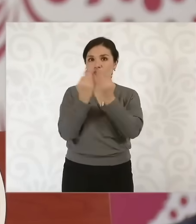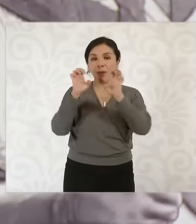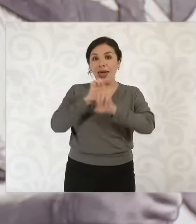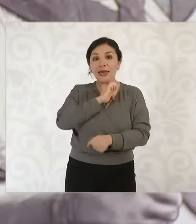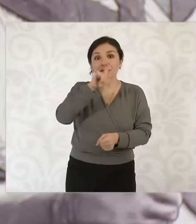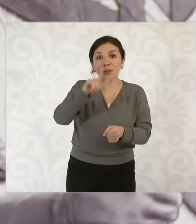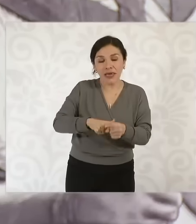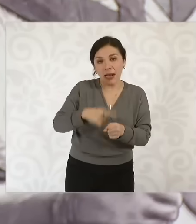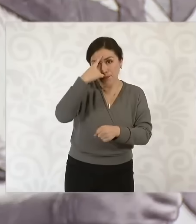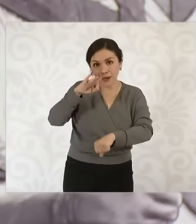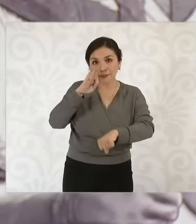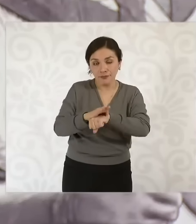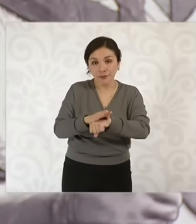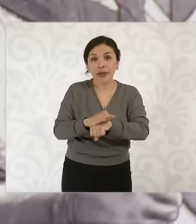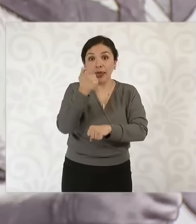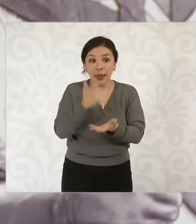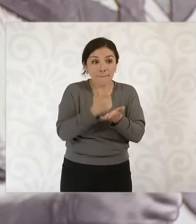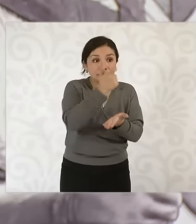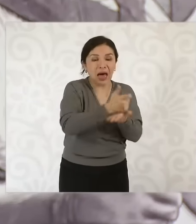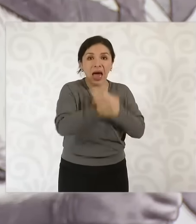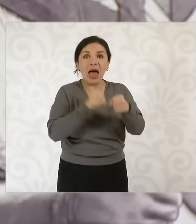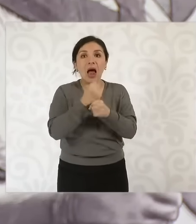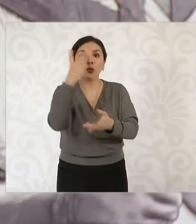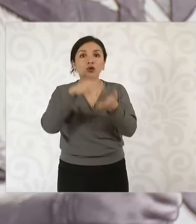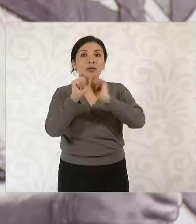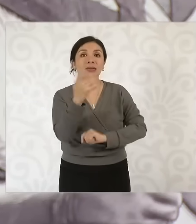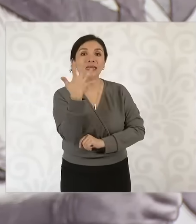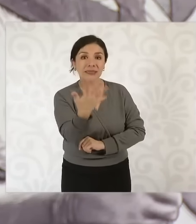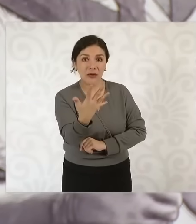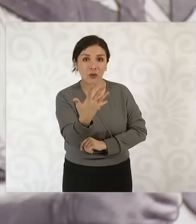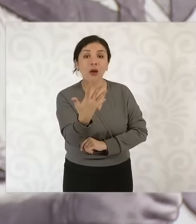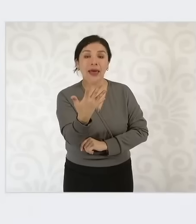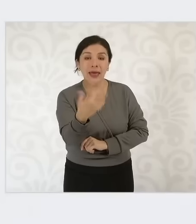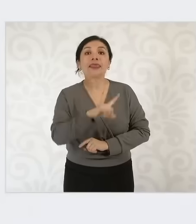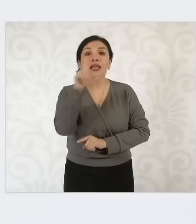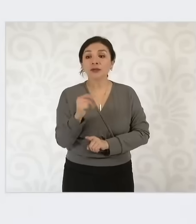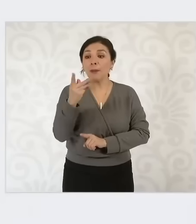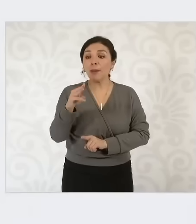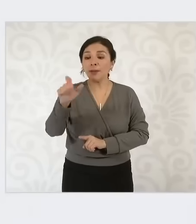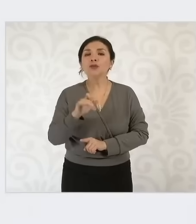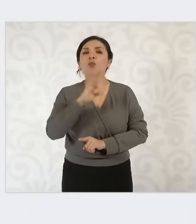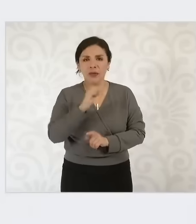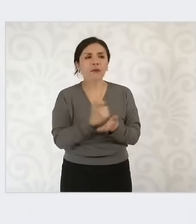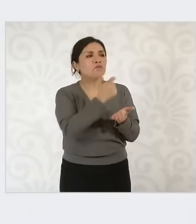para garantizar la inversión del 2025 y que Pemex pueda cubrir su pago a proveedores con sus propios